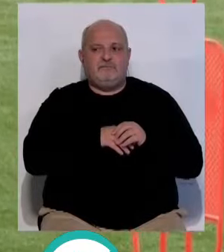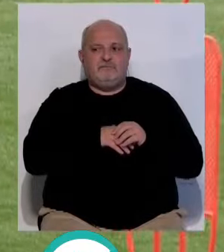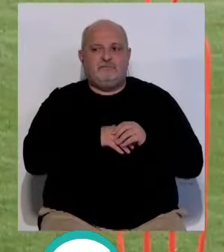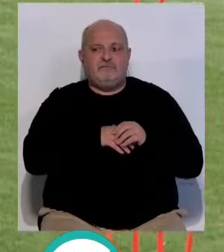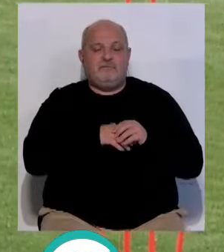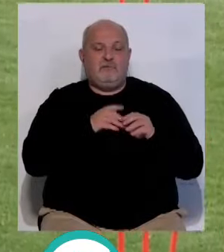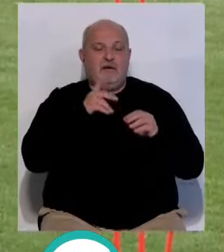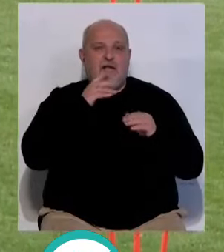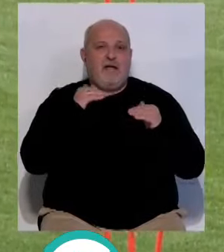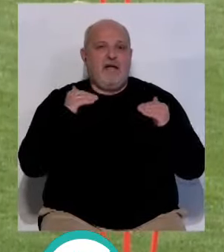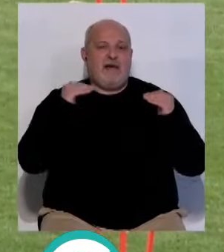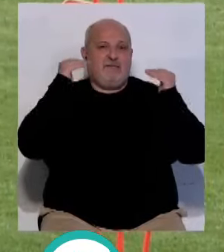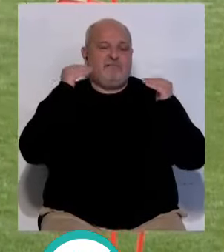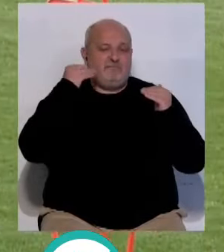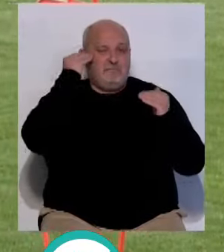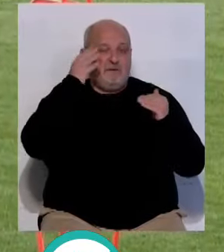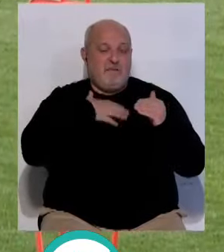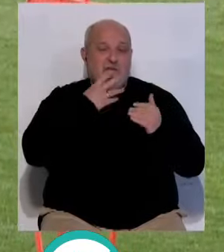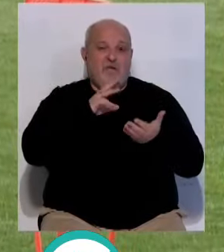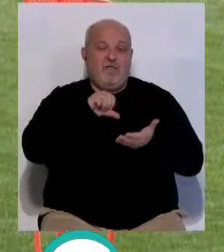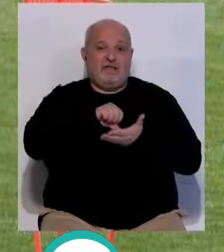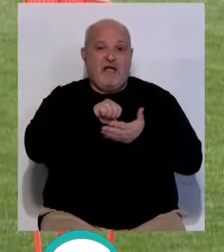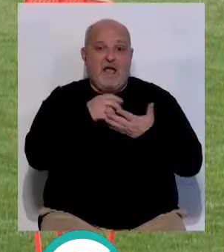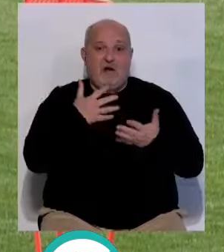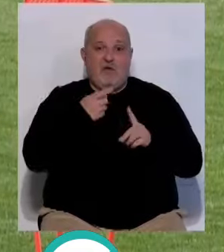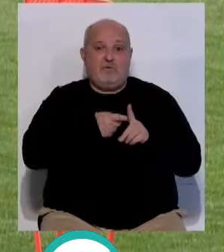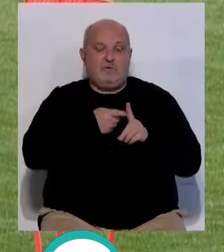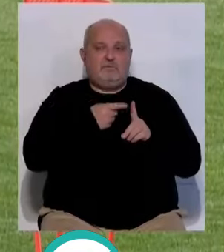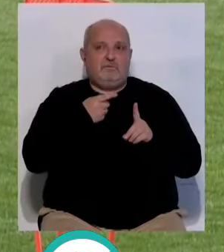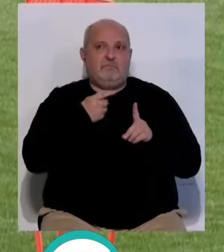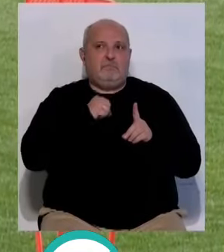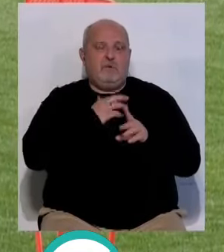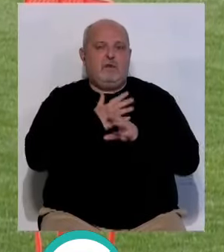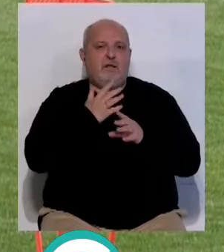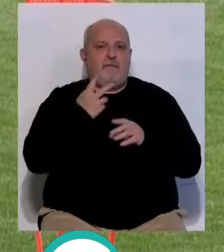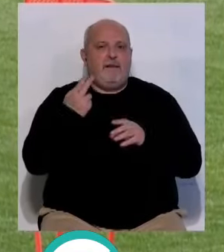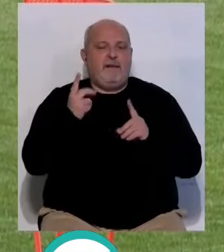por arriba Vamos que el mejor central que tenemos cuando jugamos con esa pare centrales para M es